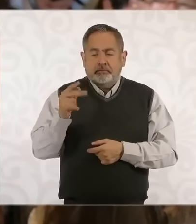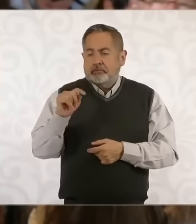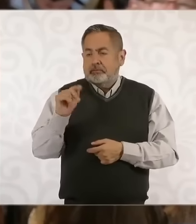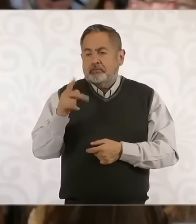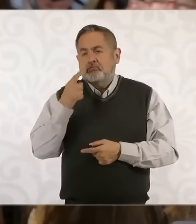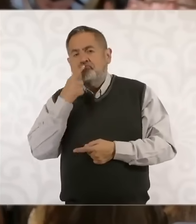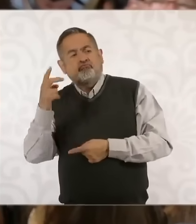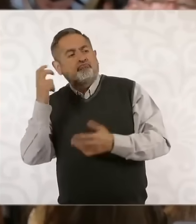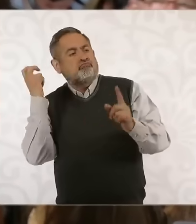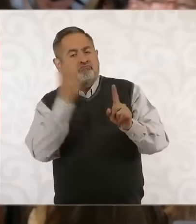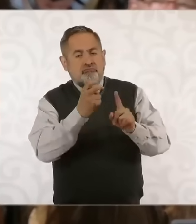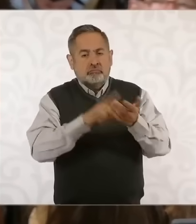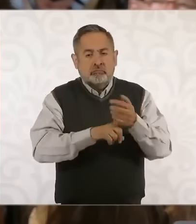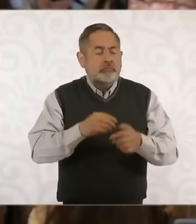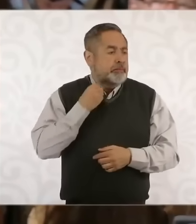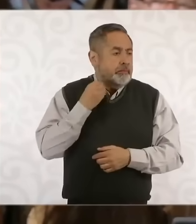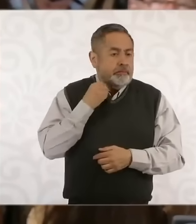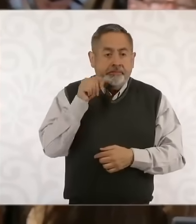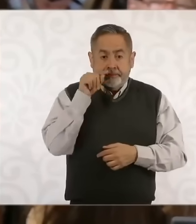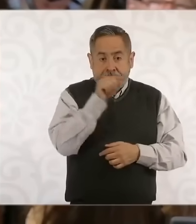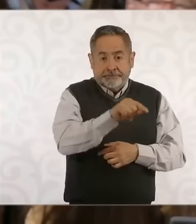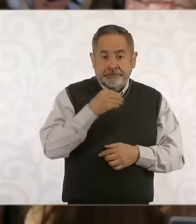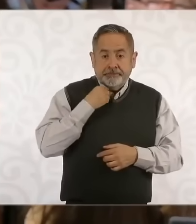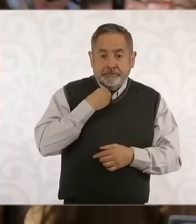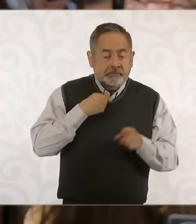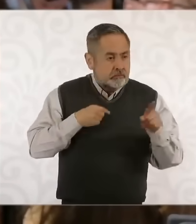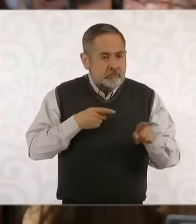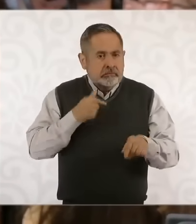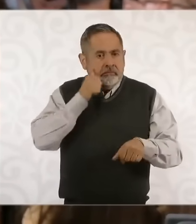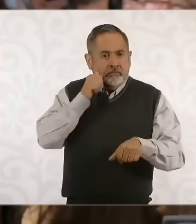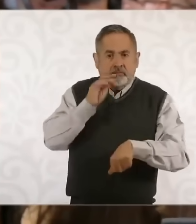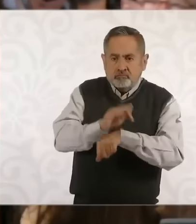reunión pública a un abogado, un abogado que se ha encargado de defender desde sus convicciones y